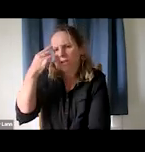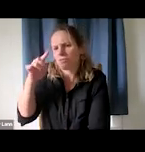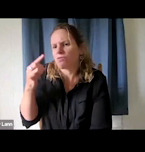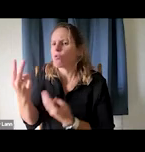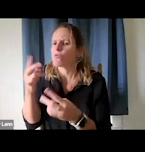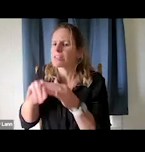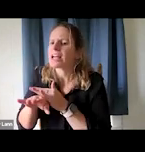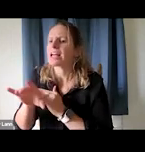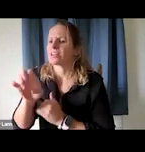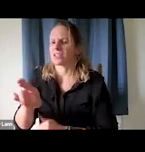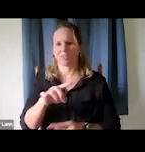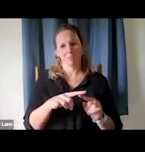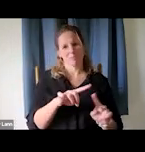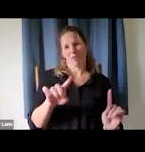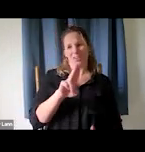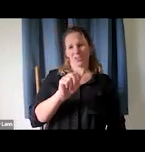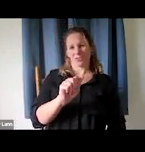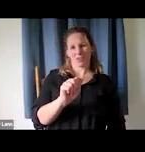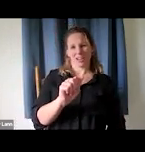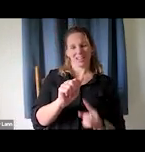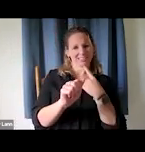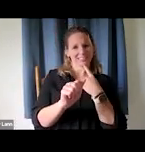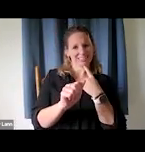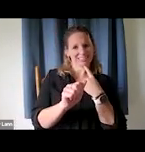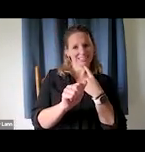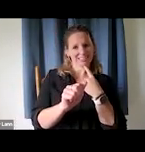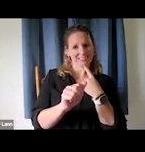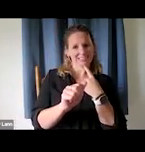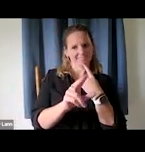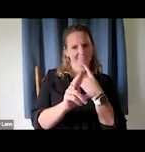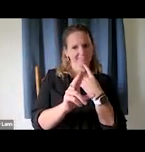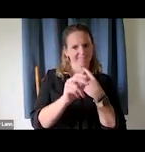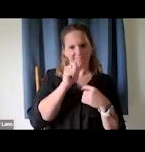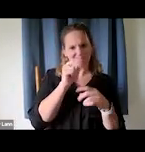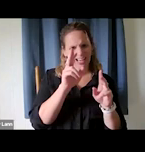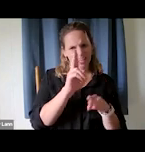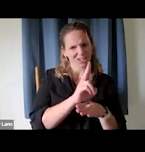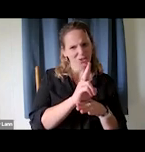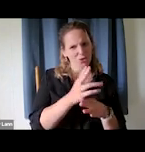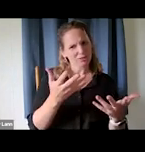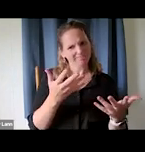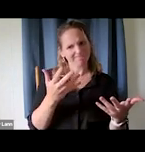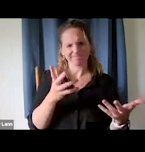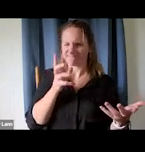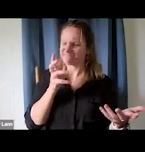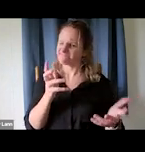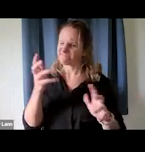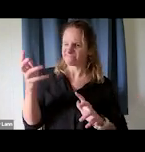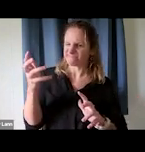y luego el análisis de orina dice que no consumen, pero el médico en realidad